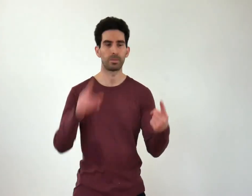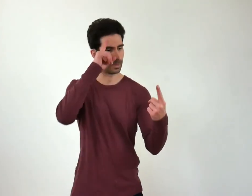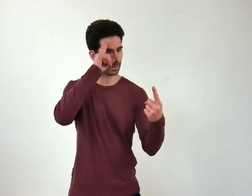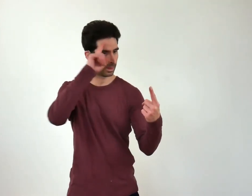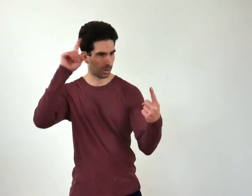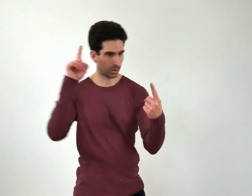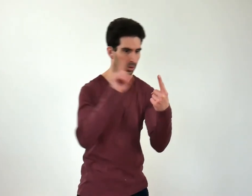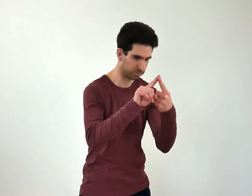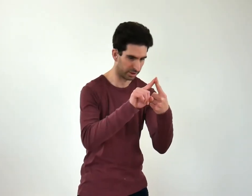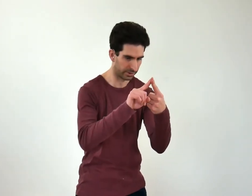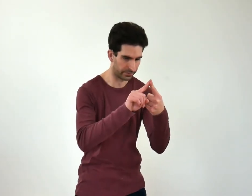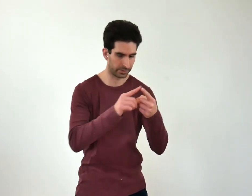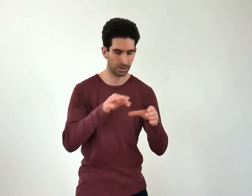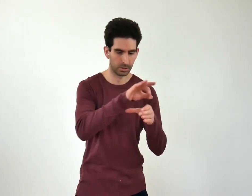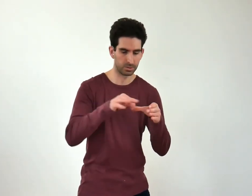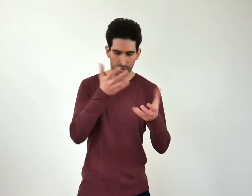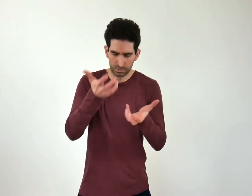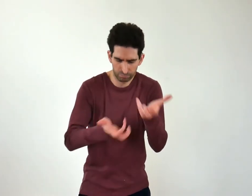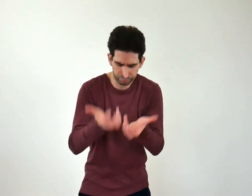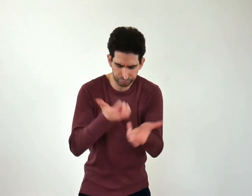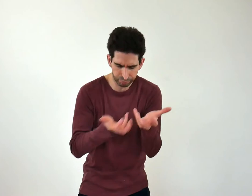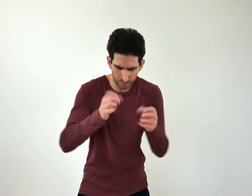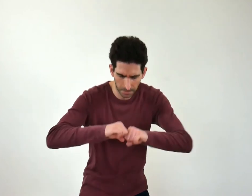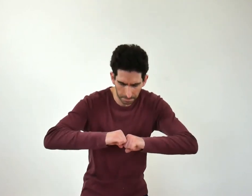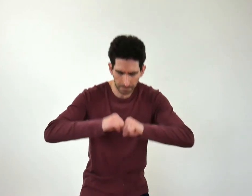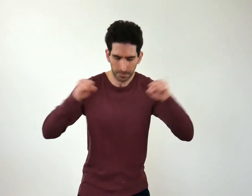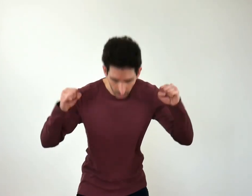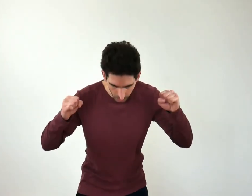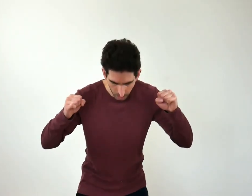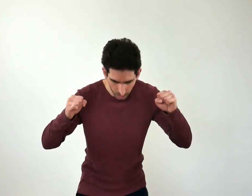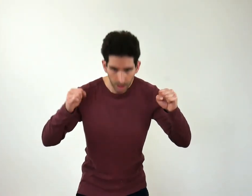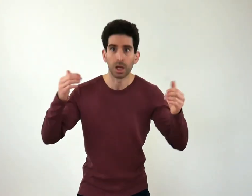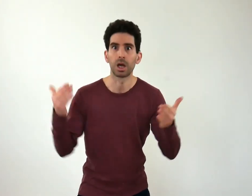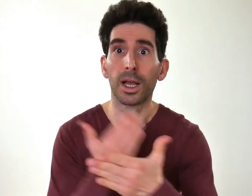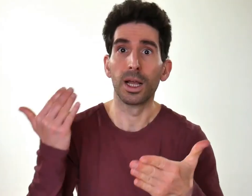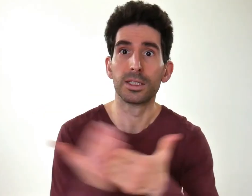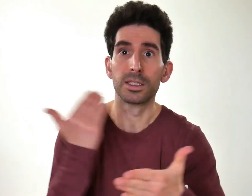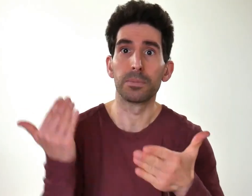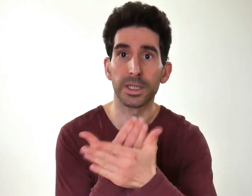L'objectif est d'étudier la cuisine et de découvrir ce qui se passe.